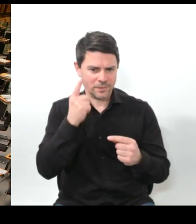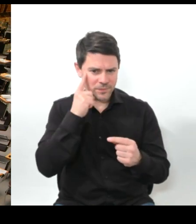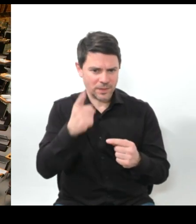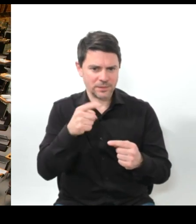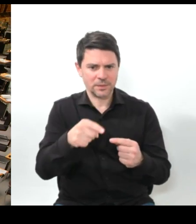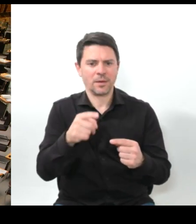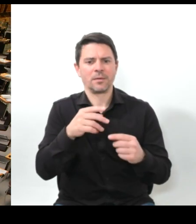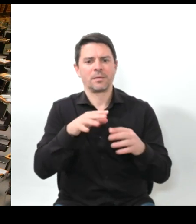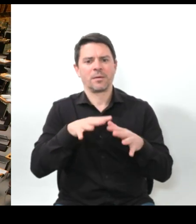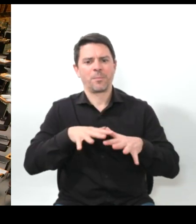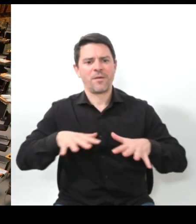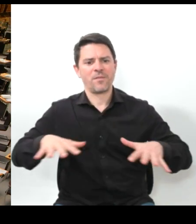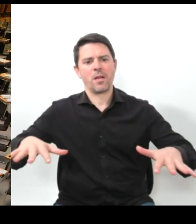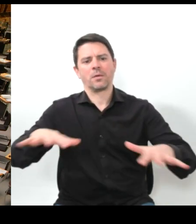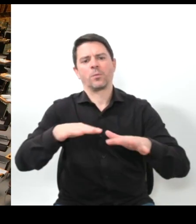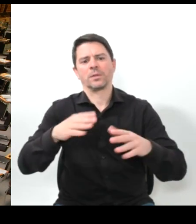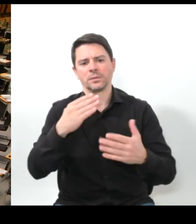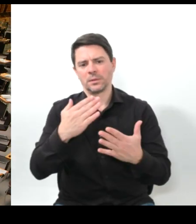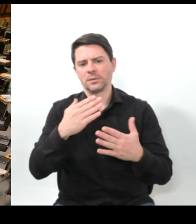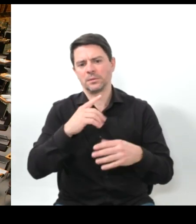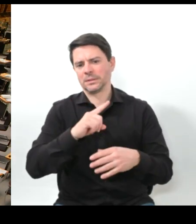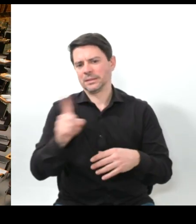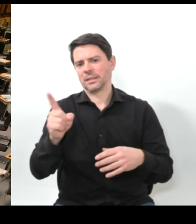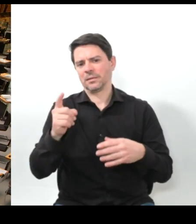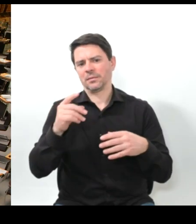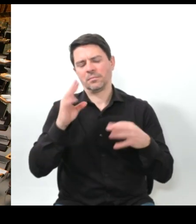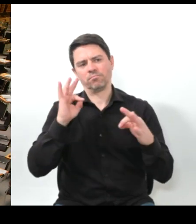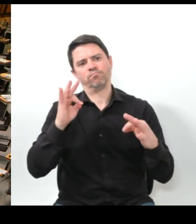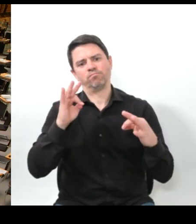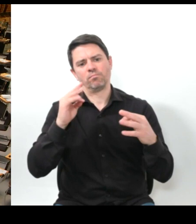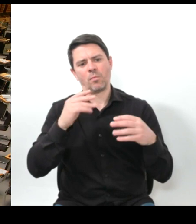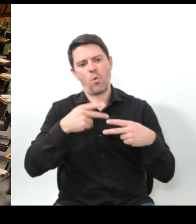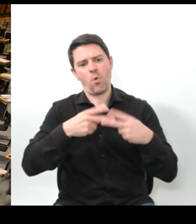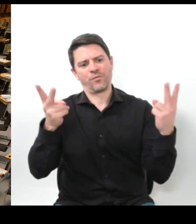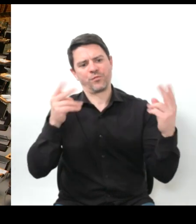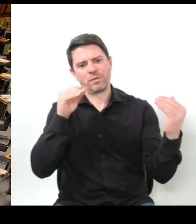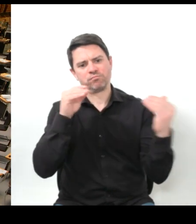dann gelingt ein Neubauvorhaben nicht. Das Gegenteil müssen wir machen.